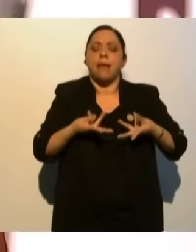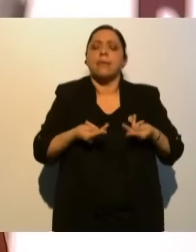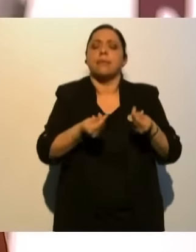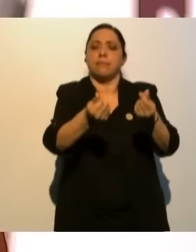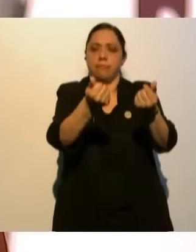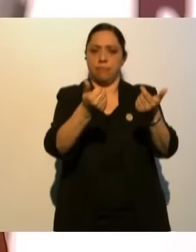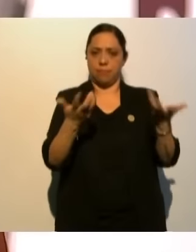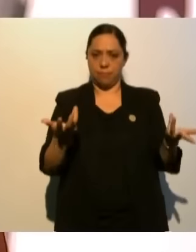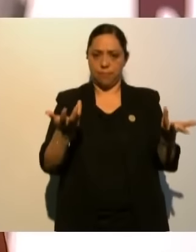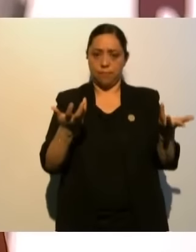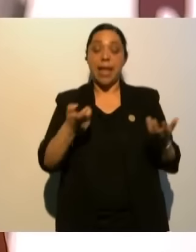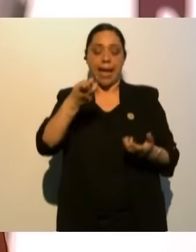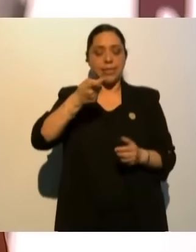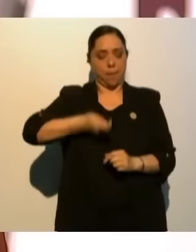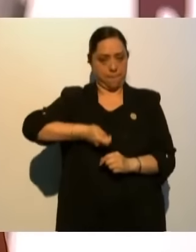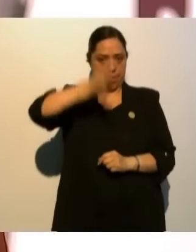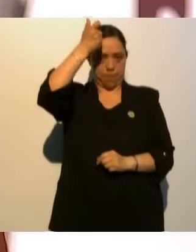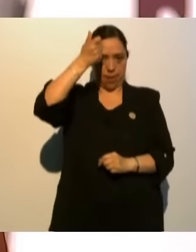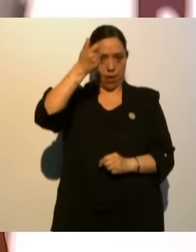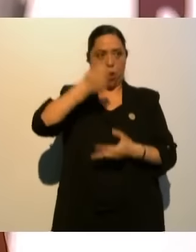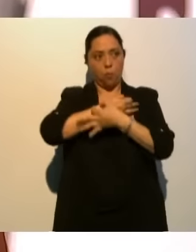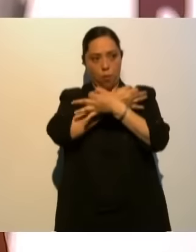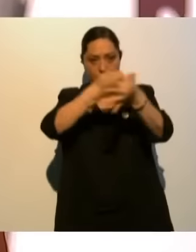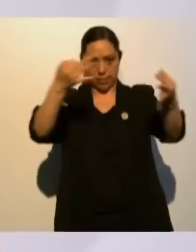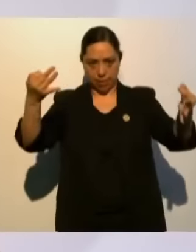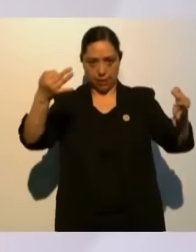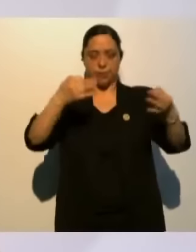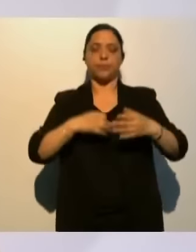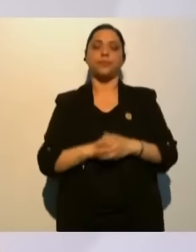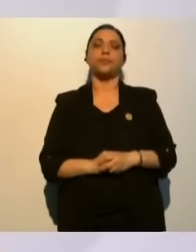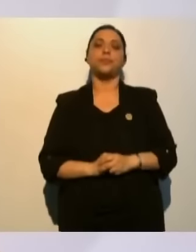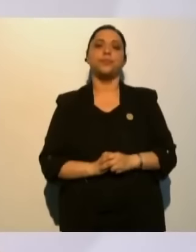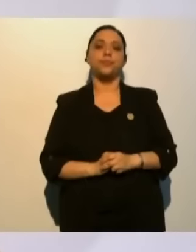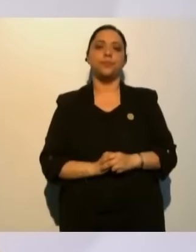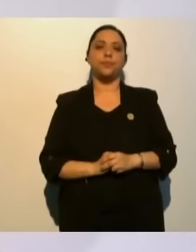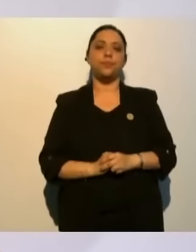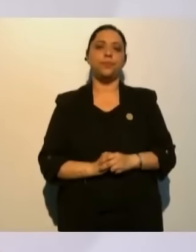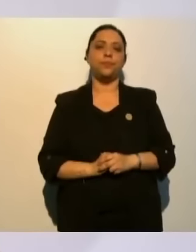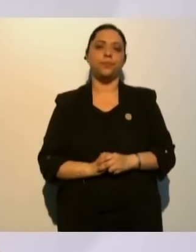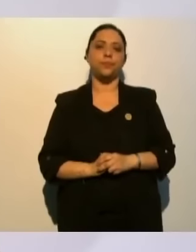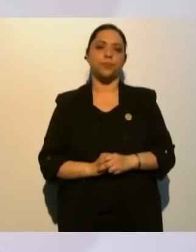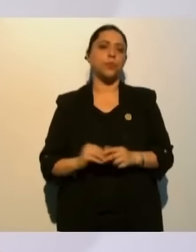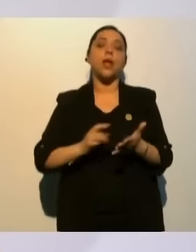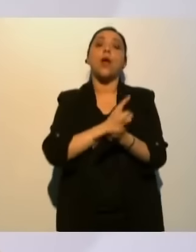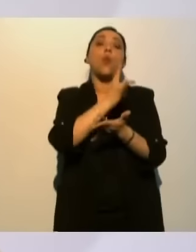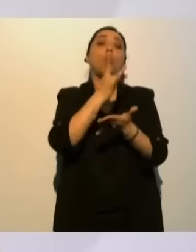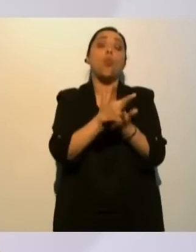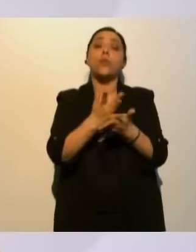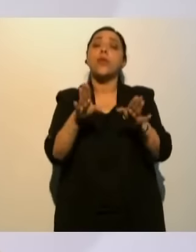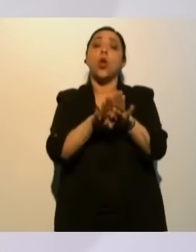queríamos compartir con con ustedes es decir no solamente se queda en la letra de la Constitución